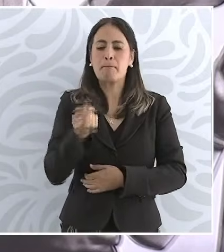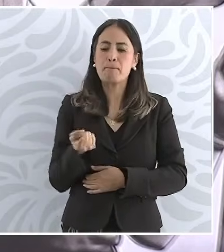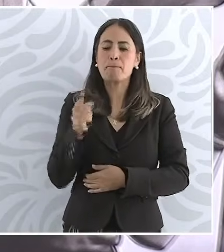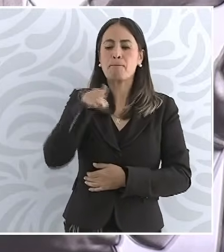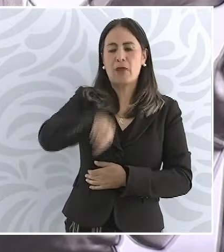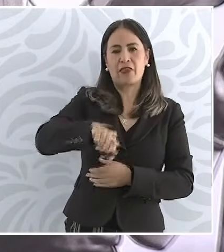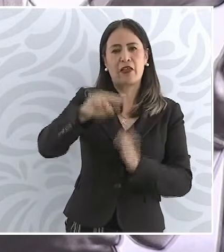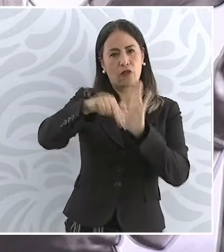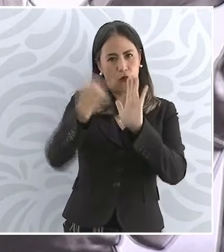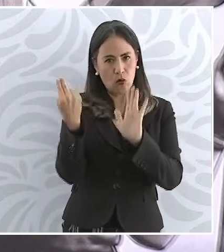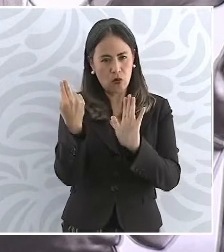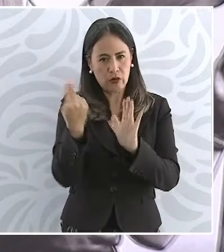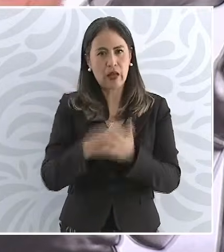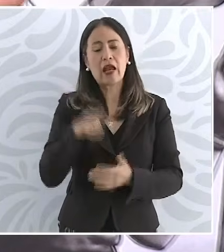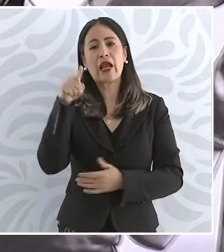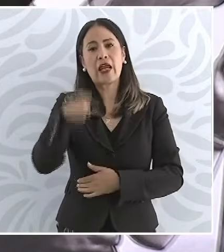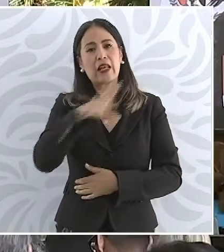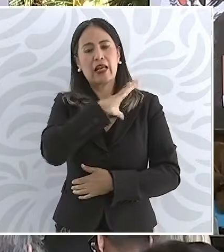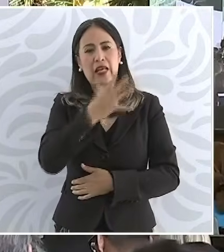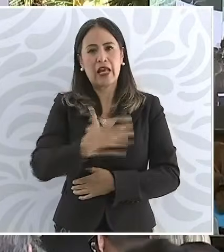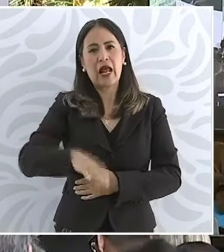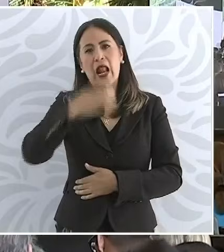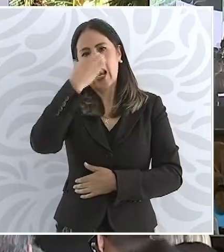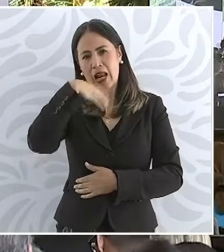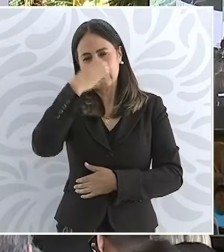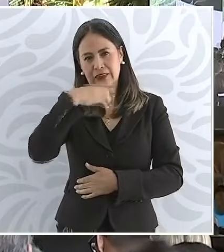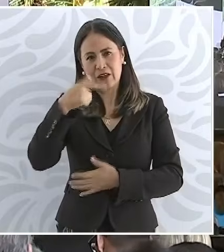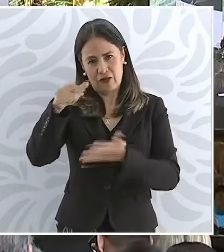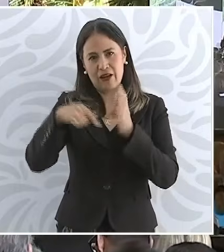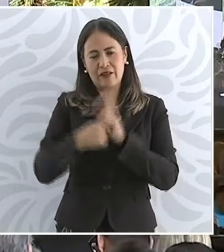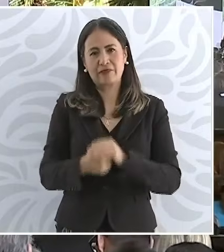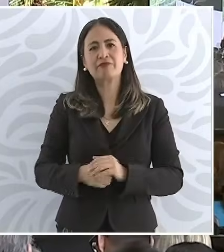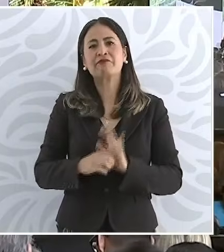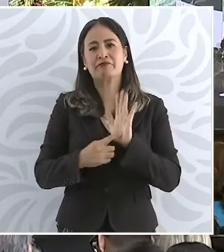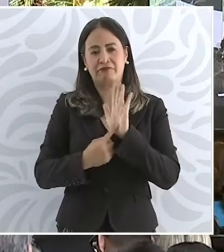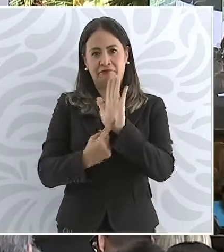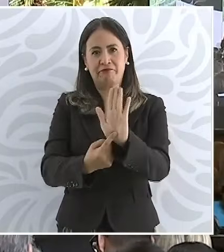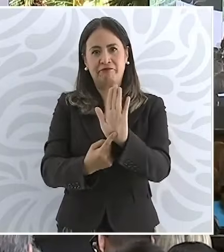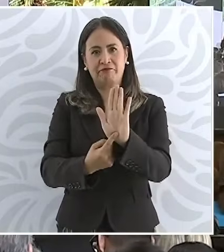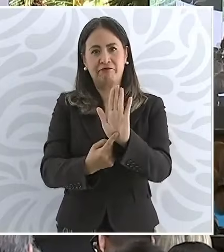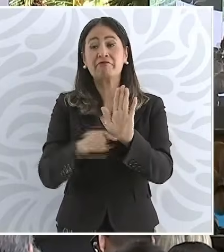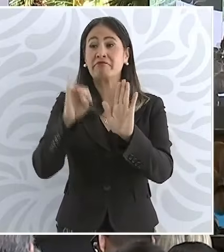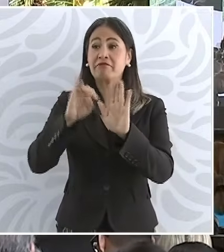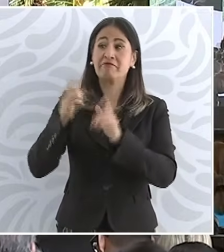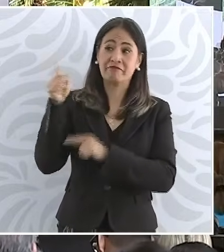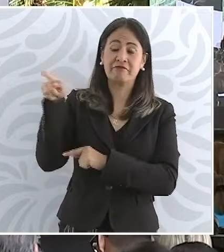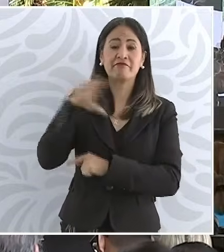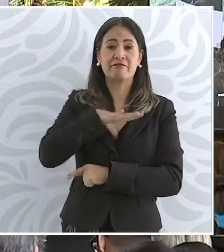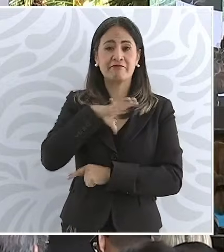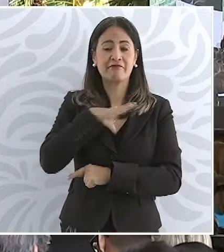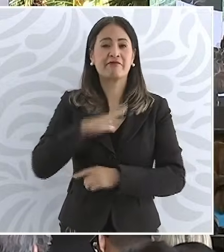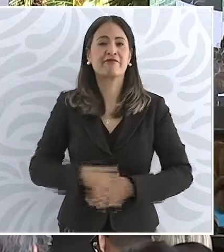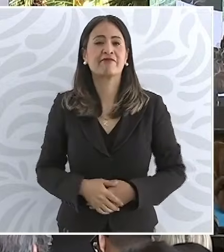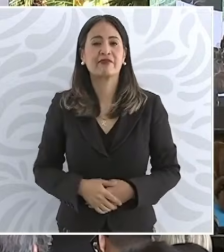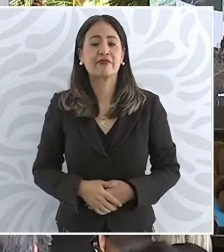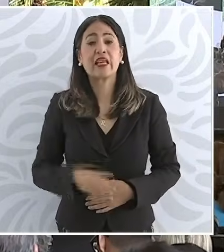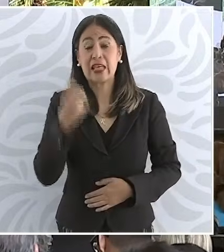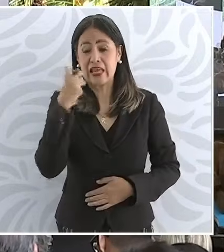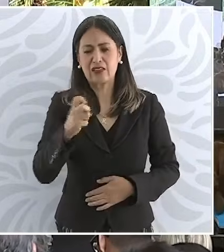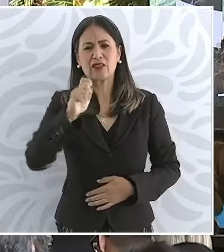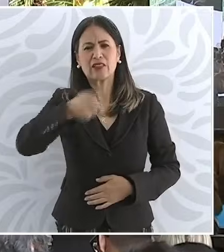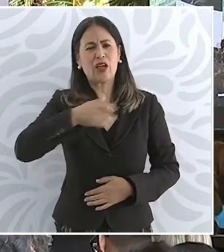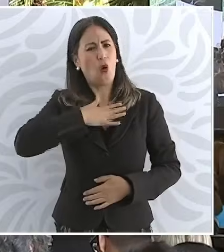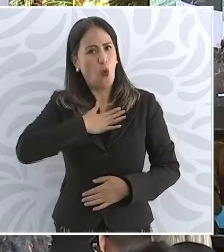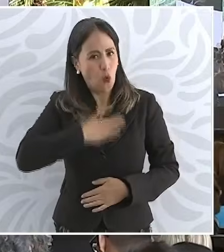el general Lázaro Cárdenas que tenemos en la ahí en esa parte fue un acto de Justicia intereses